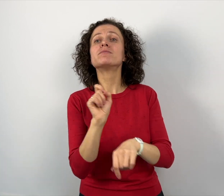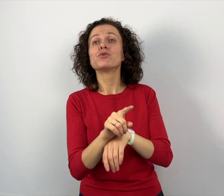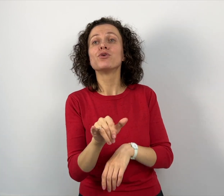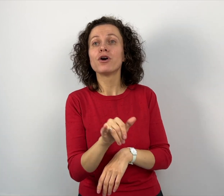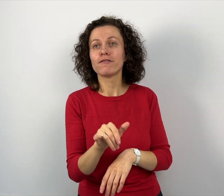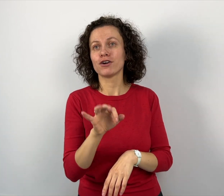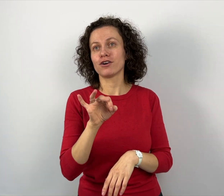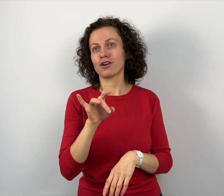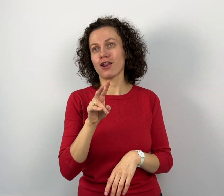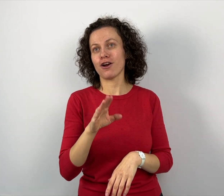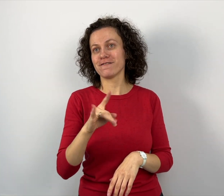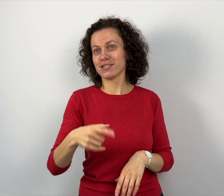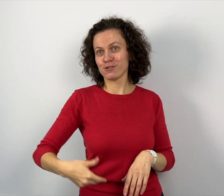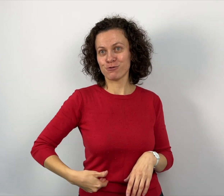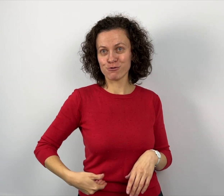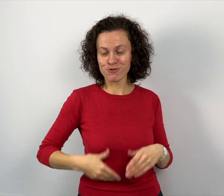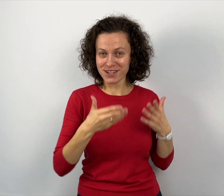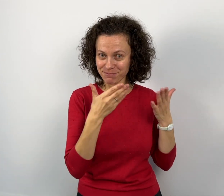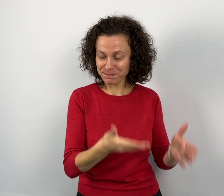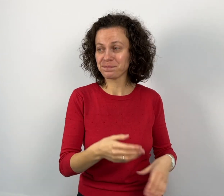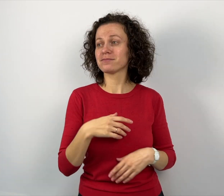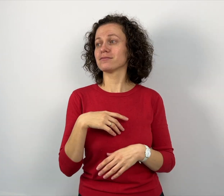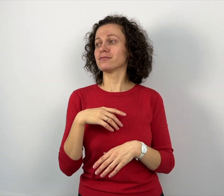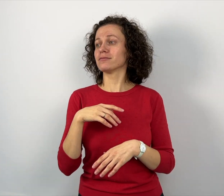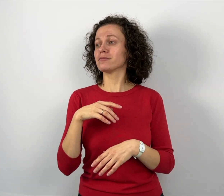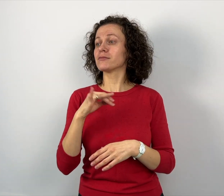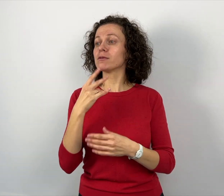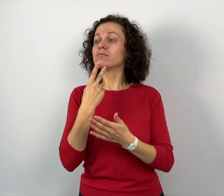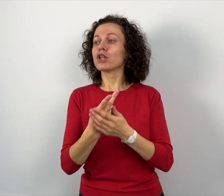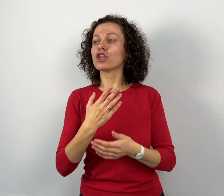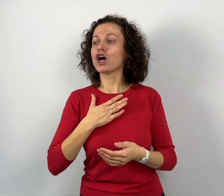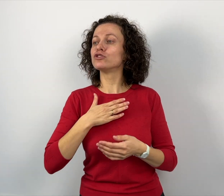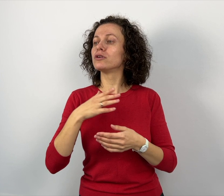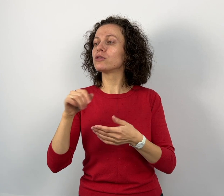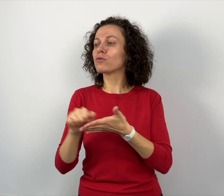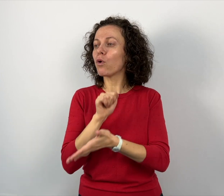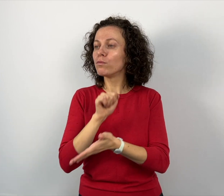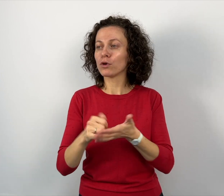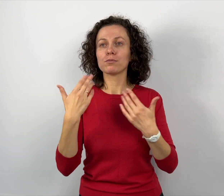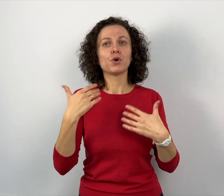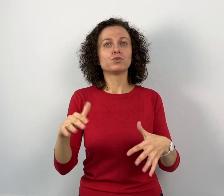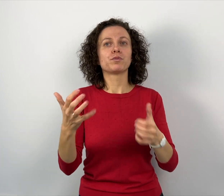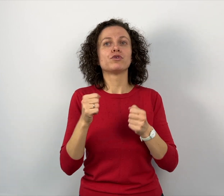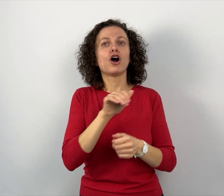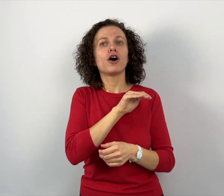Кстати, мебель заказывали у ИП Орлова Владимира из Тулы. Также Станислав Александрович ознакомился с нашими документами: